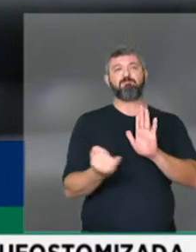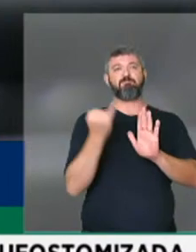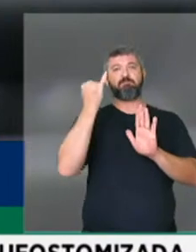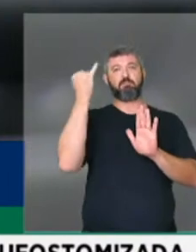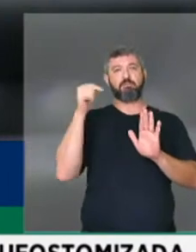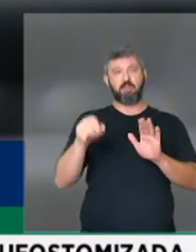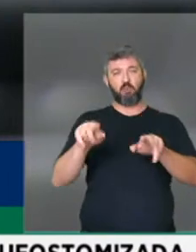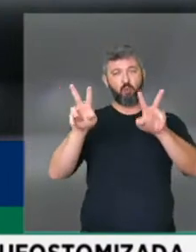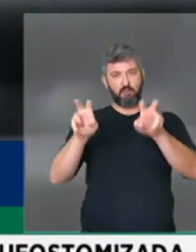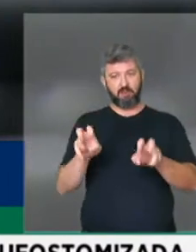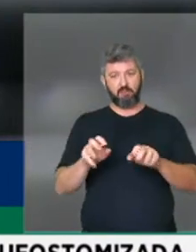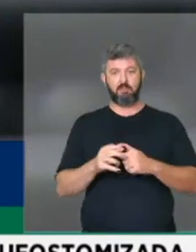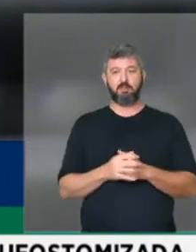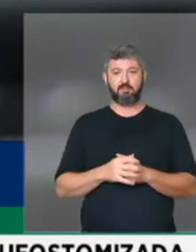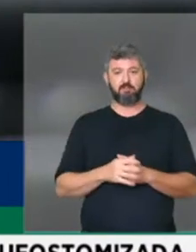PESSOA TRAQUEOSTOMIZADA, ISSO CALA PRINCIPALMENTE NA INFÂ